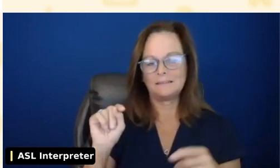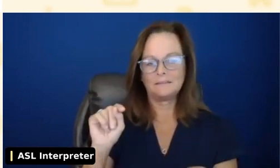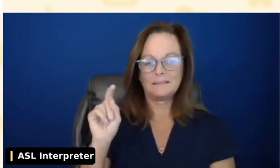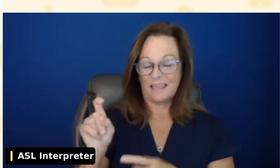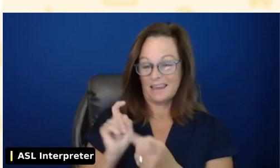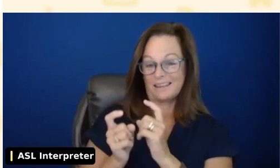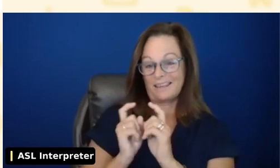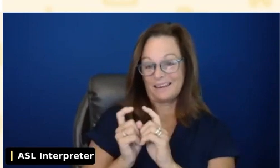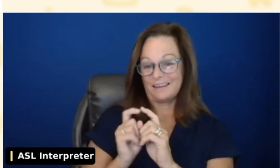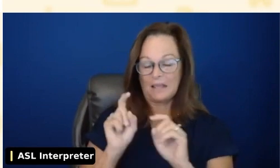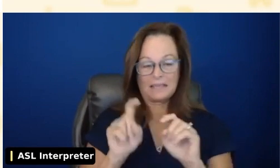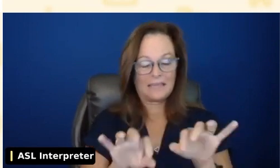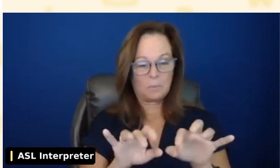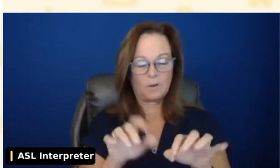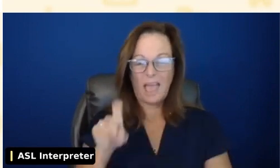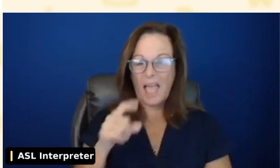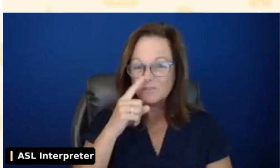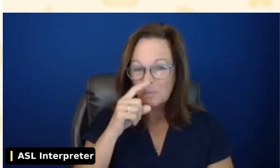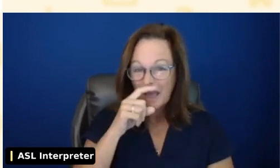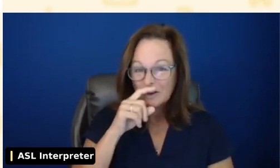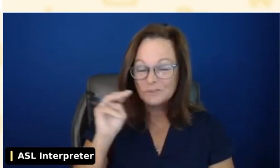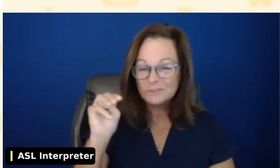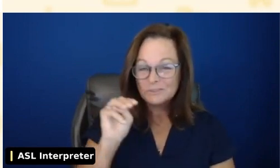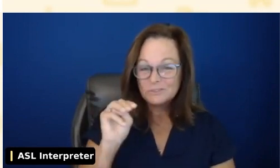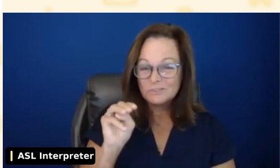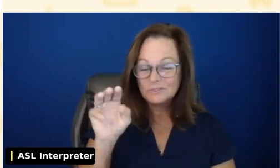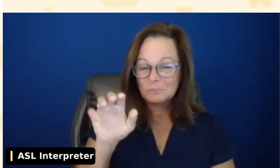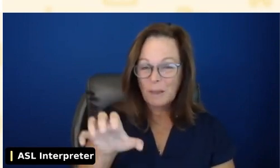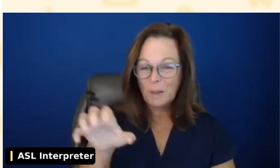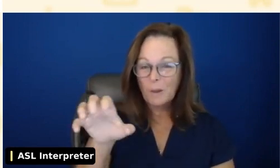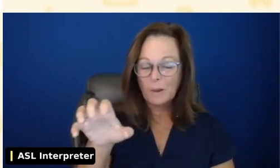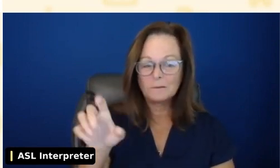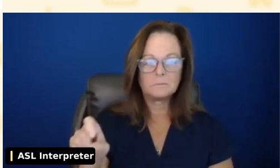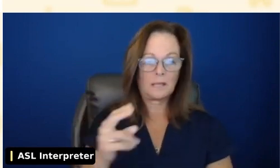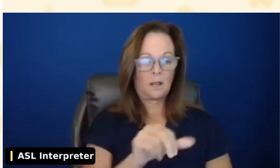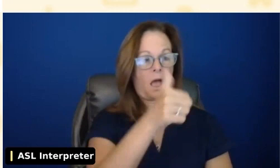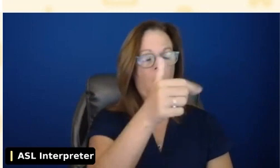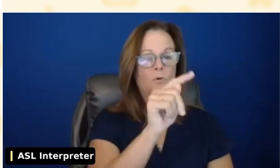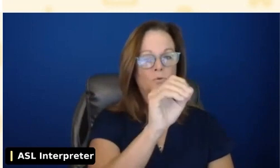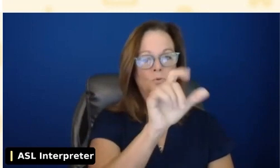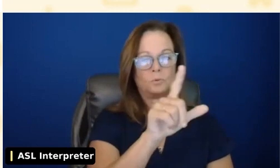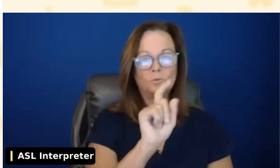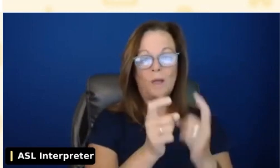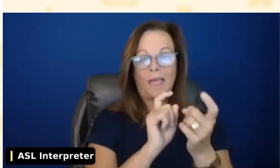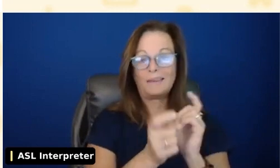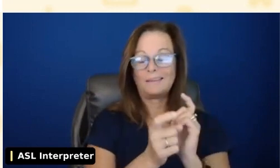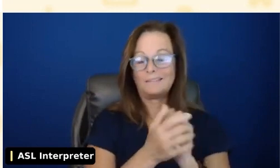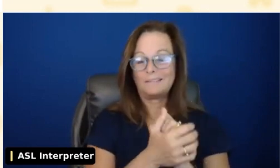¿Tengo que usar un mouse? ¿Puedo usar otra herramienta para editar elementos en la vista de edición?